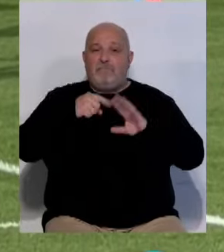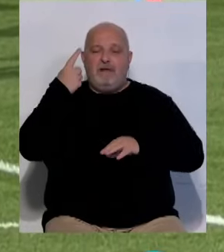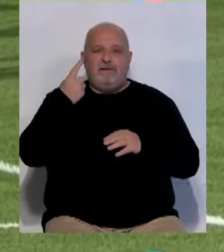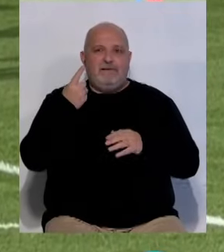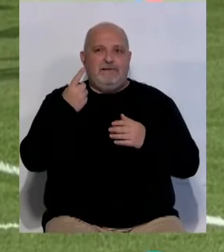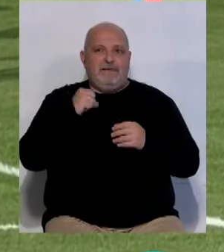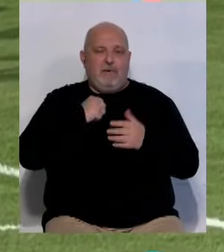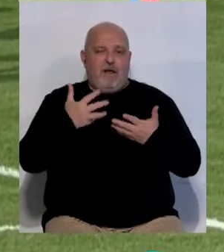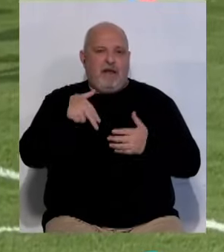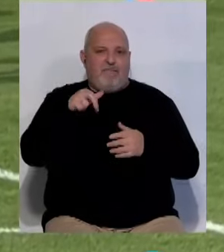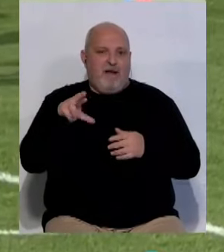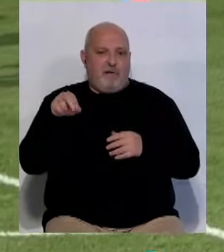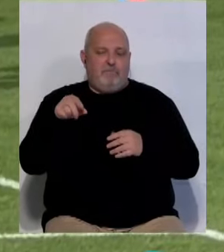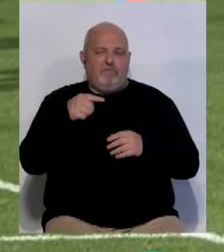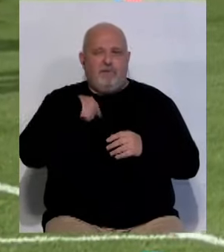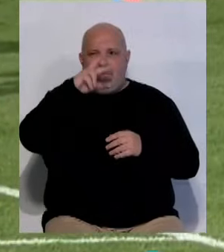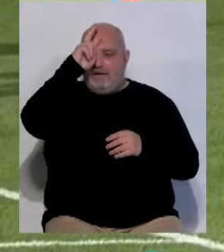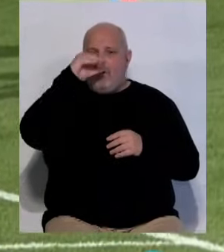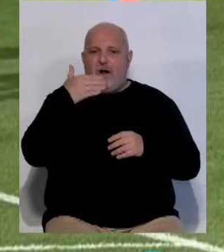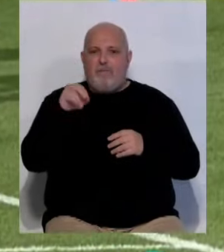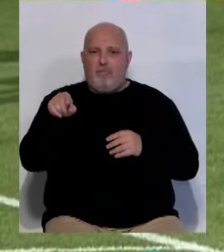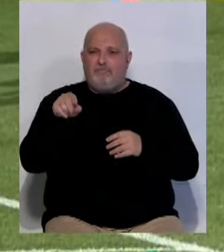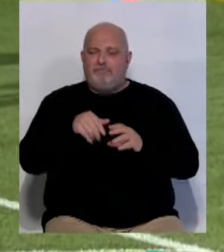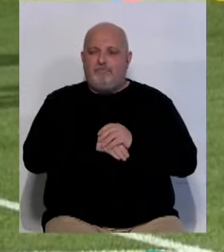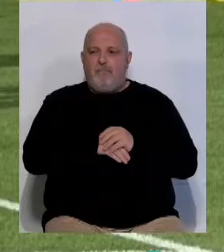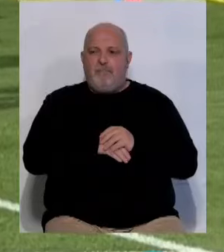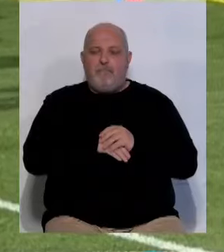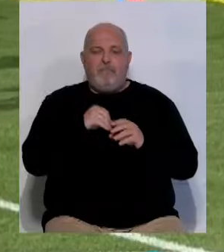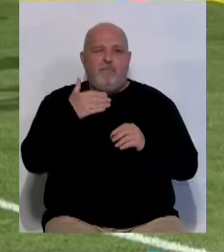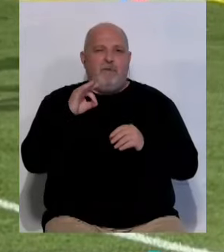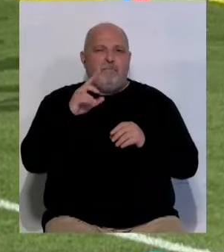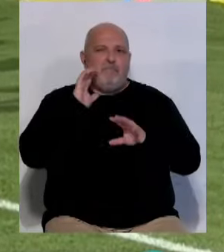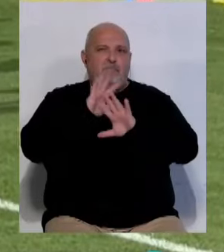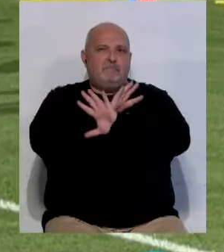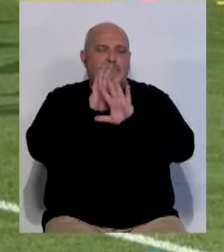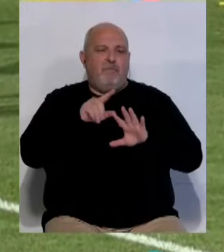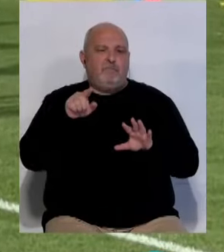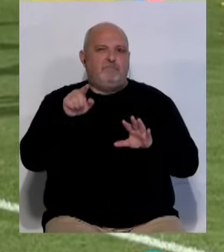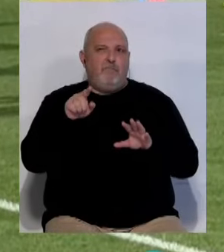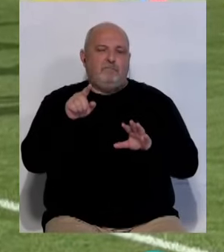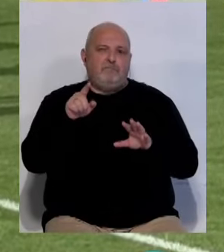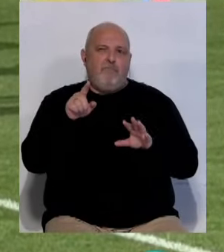que tenemos No a mí me preocupa mucho campo bueno mucho campo porque parece que que es una sensación